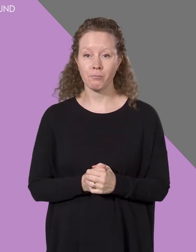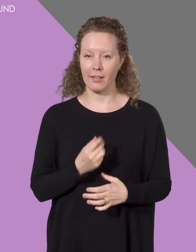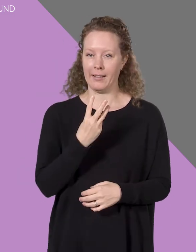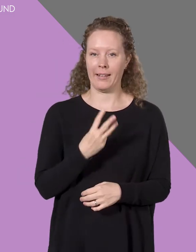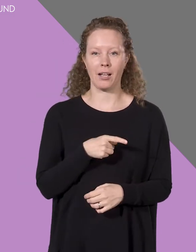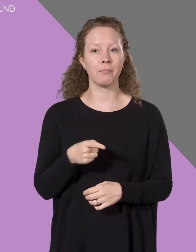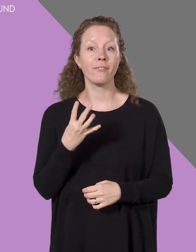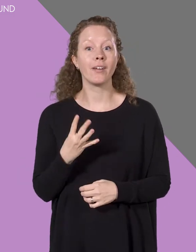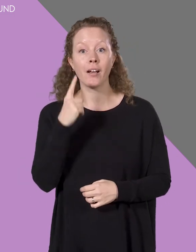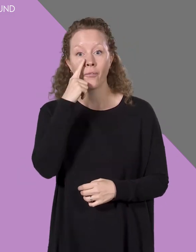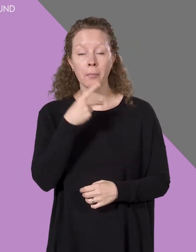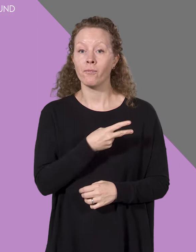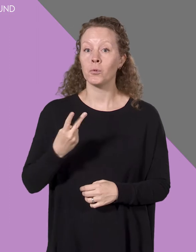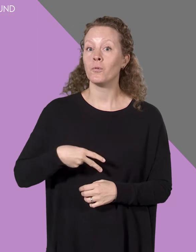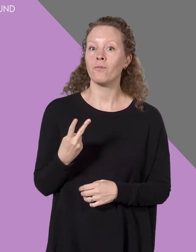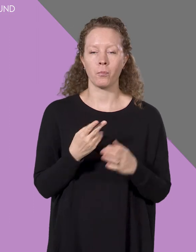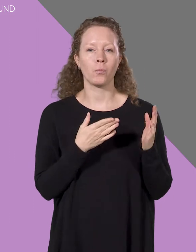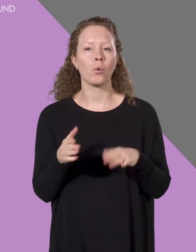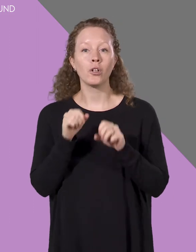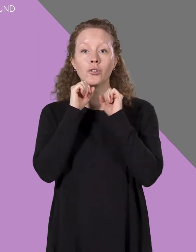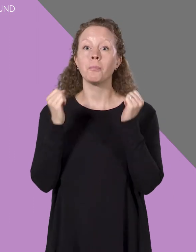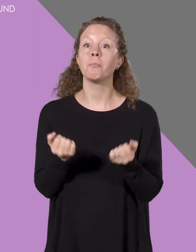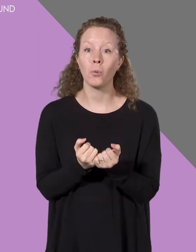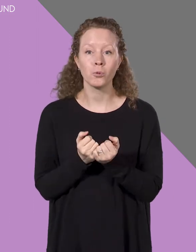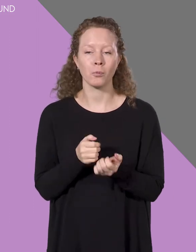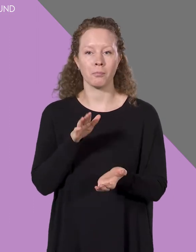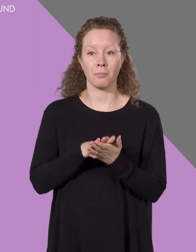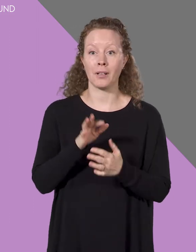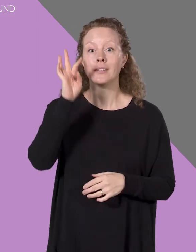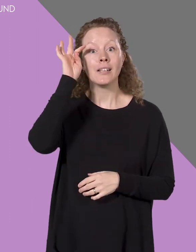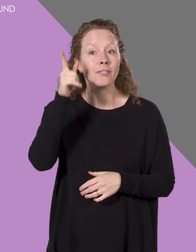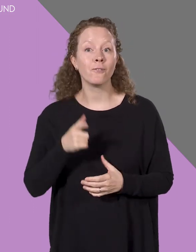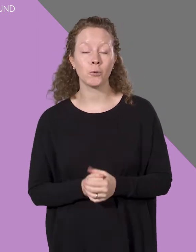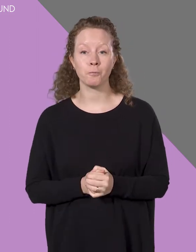Symposiet ordnas den 3–4 november 2022 i Helsingfors, -